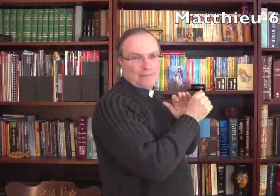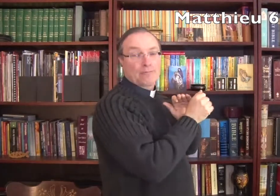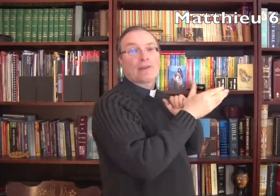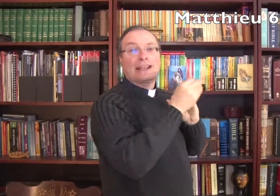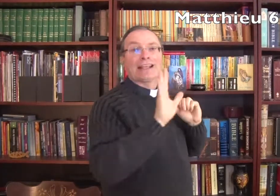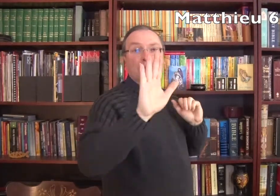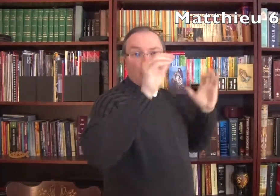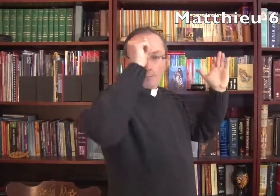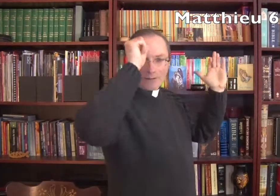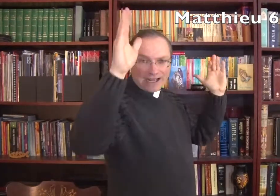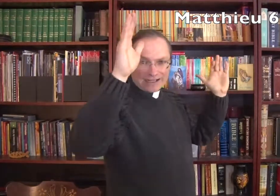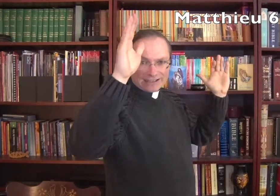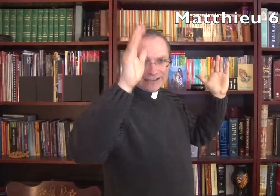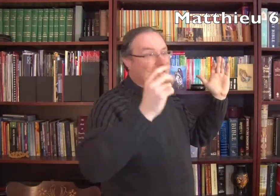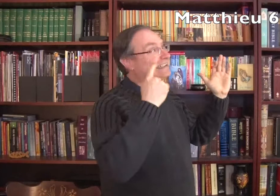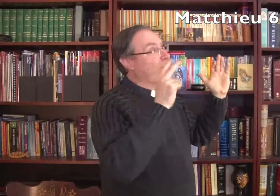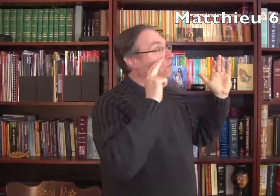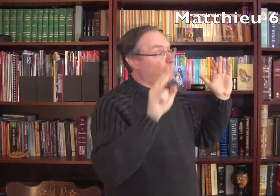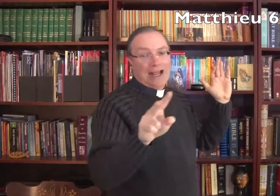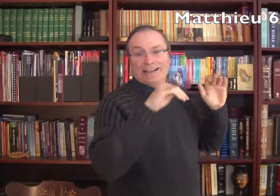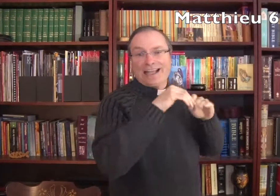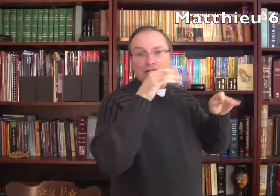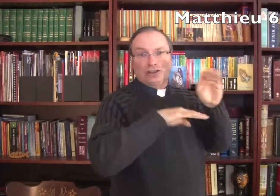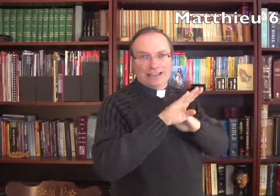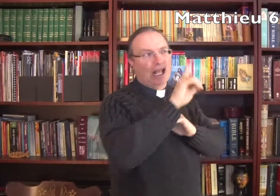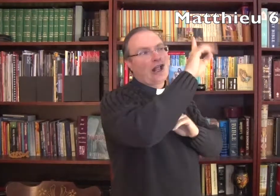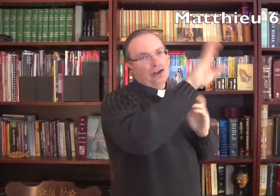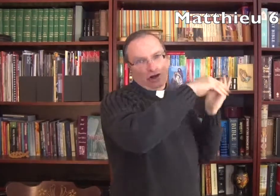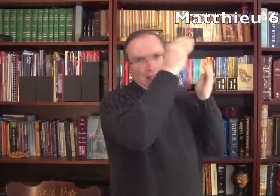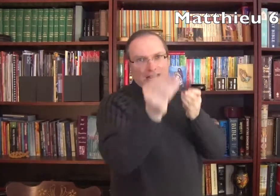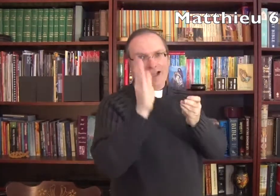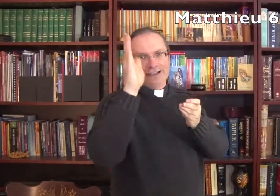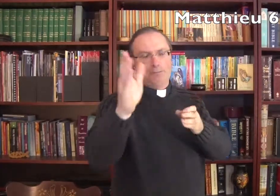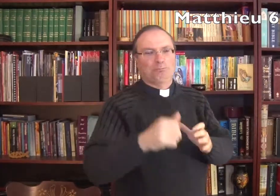et ton Père, qui voit dans le secret, te le rendra.